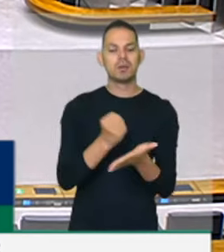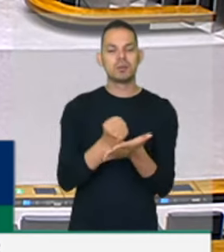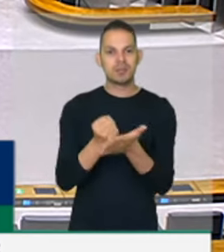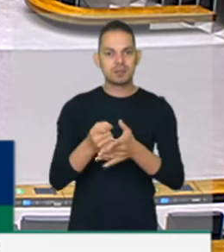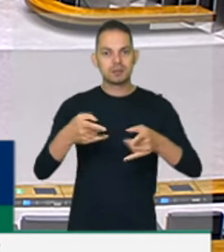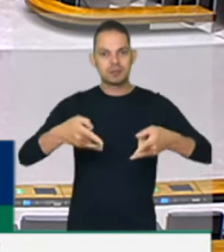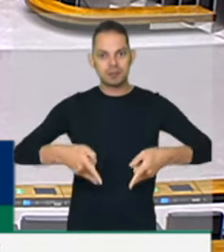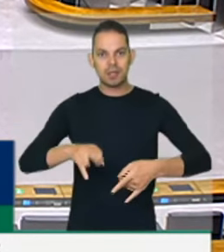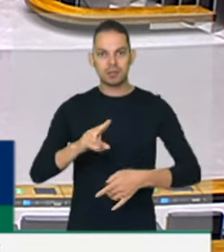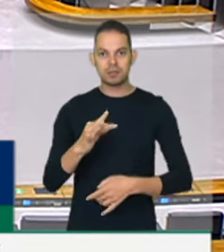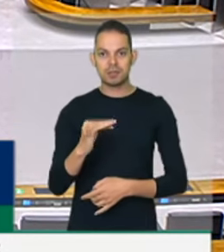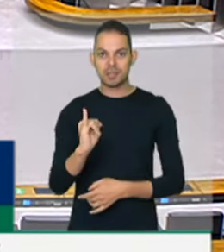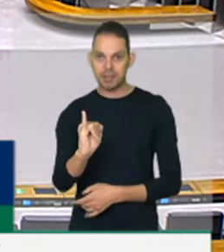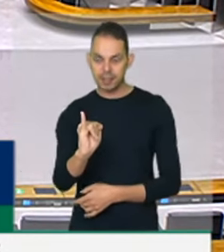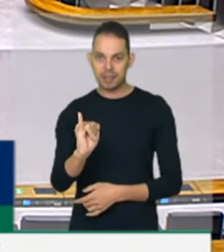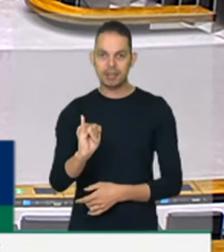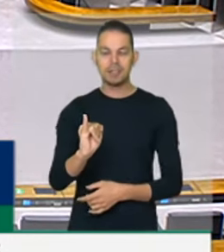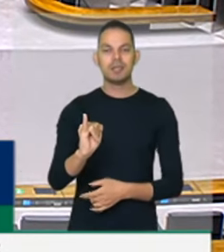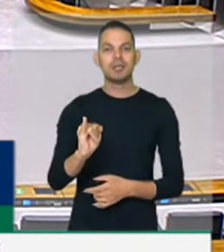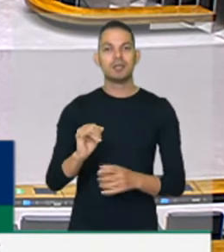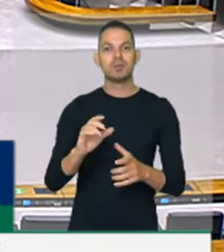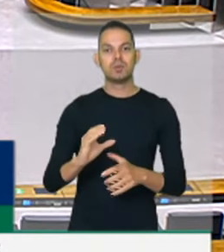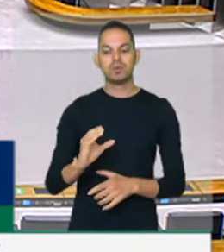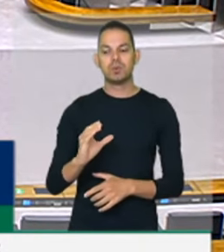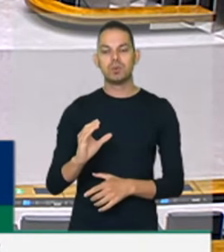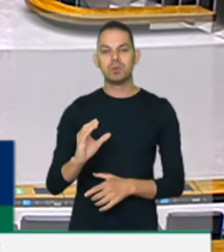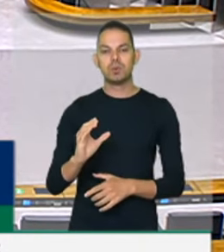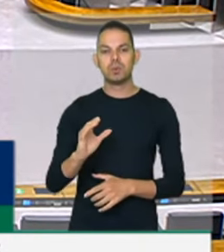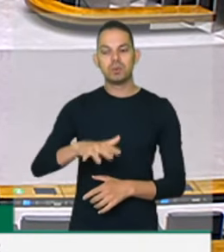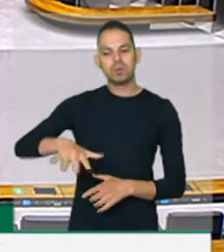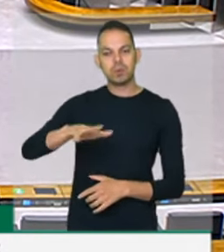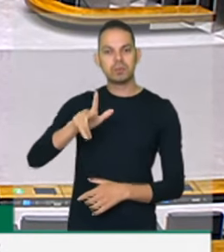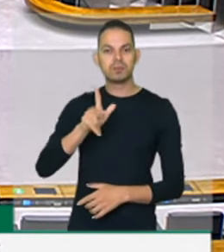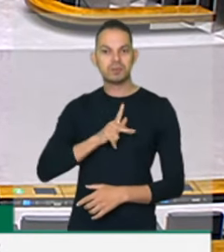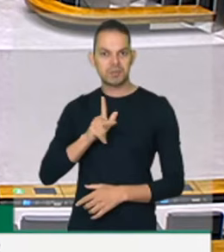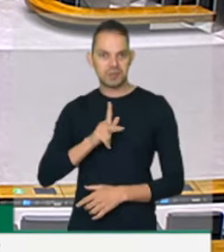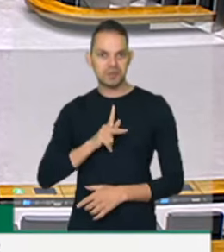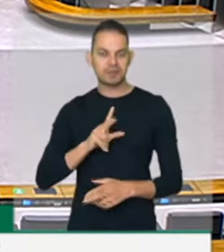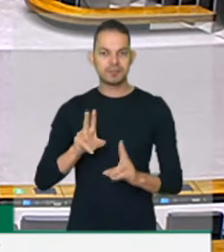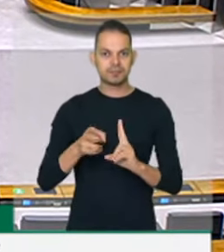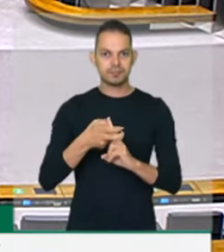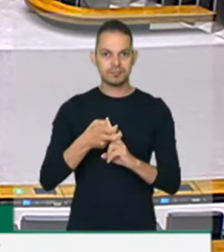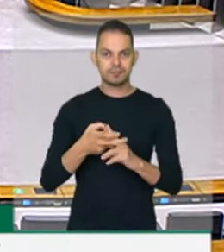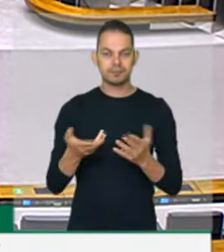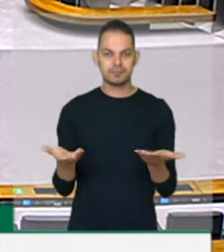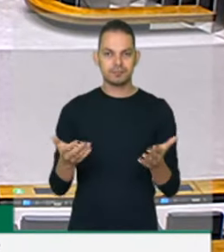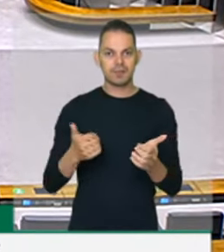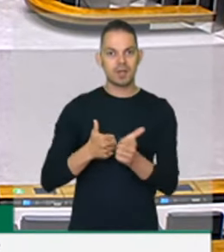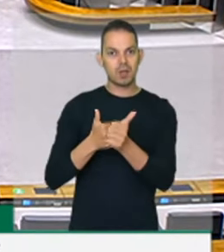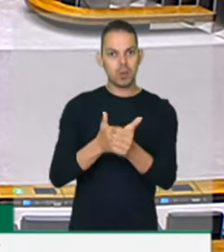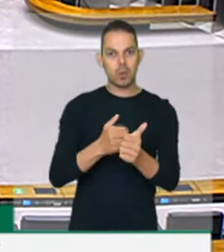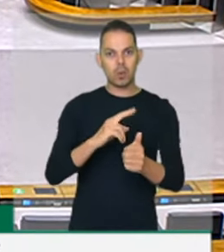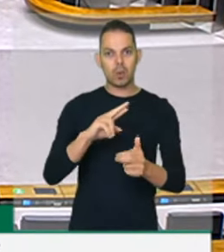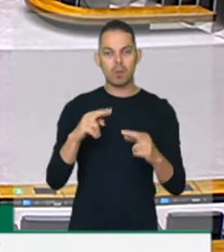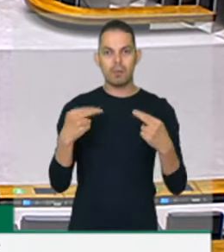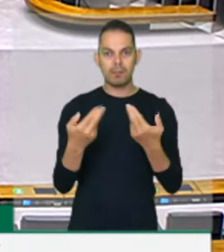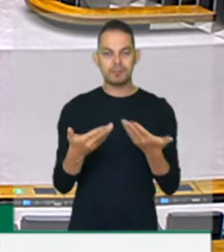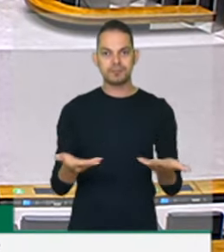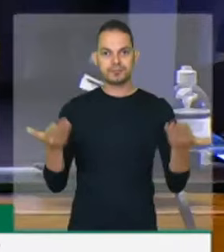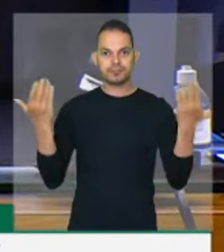SAÚDE A GENTE ACOMPANHA MAIS AINDA DA SESSÃO. -- [PRESIDENTE]: DEPUTADO LUISÃO GOULART PELA